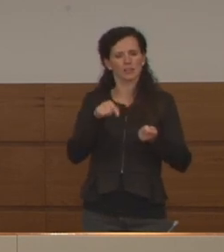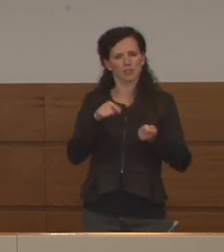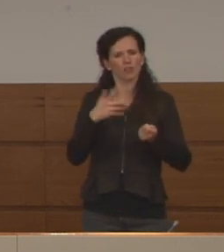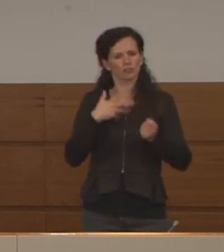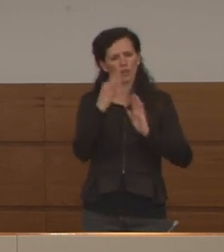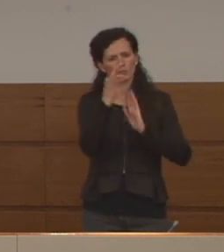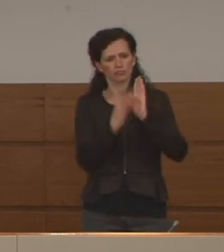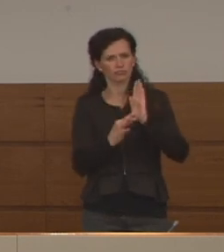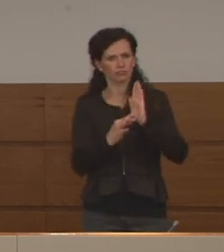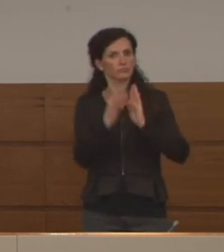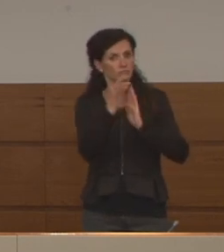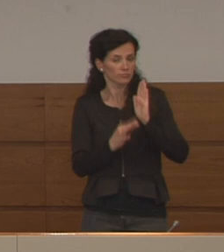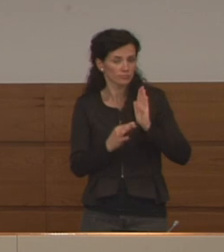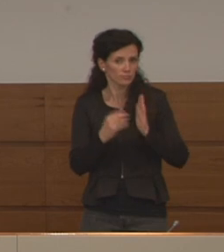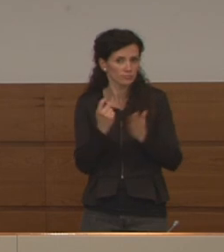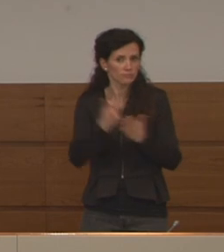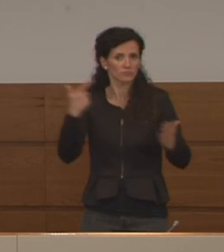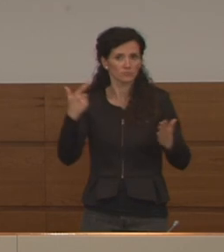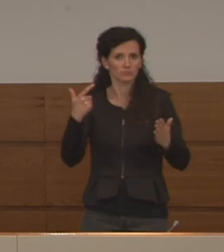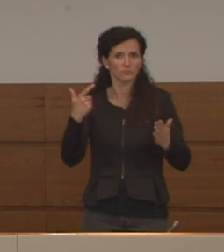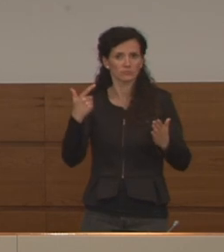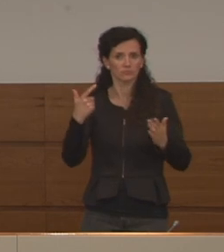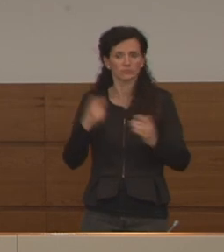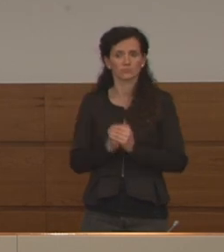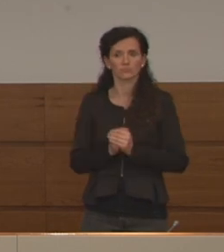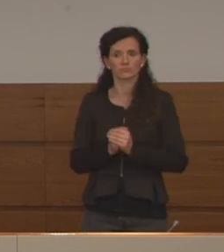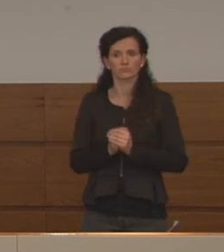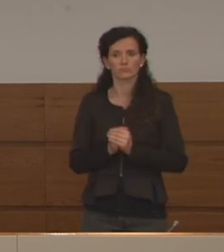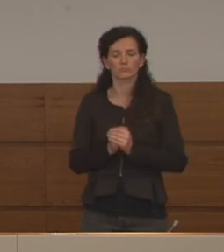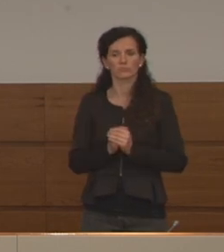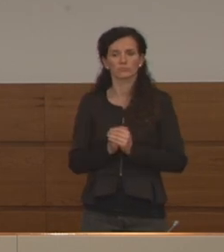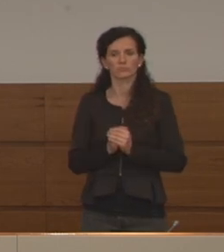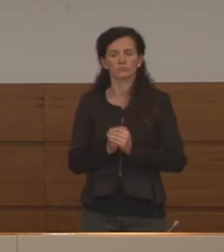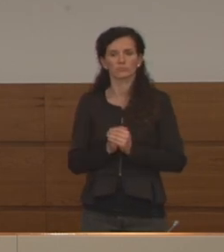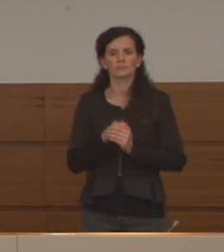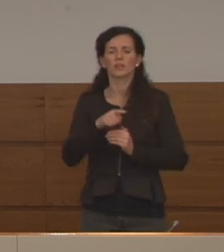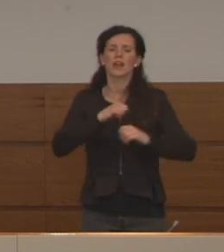capillari dal punto di vista amministrativo, contabile,